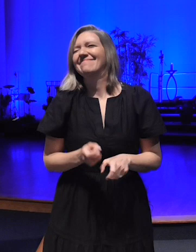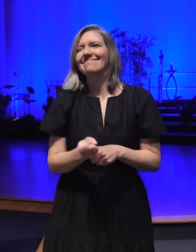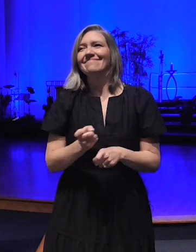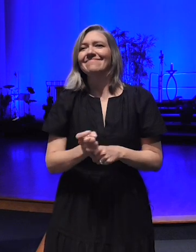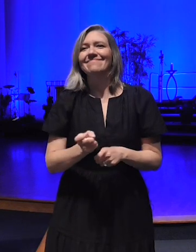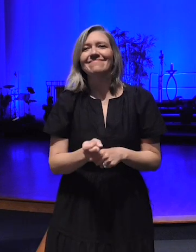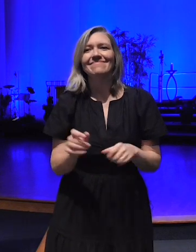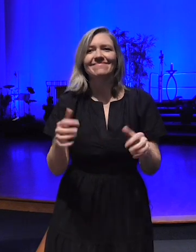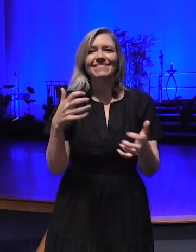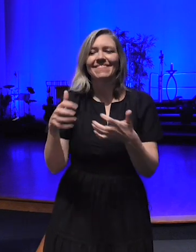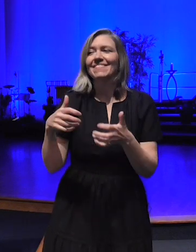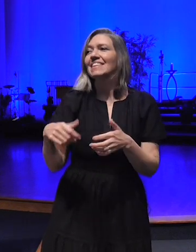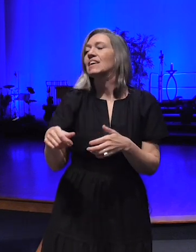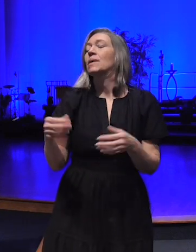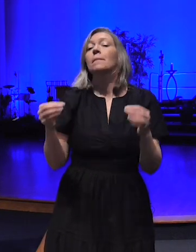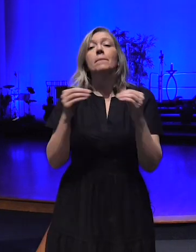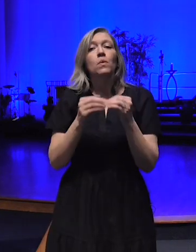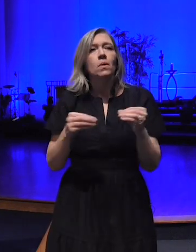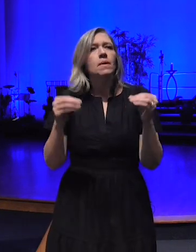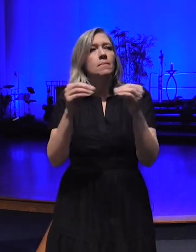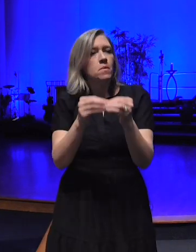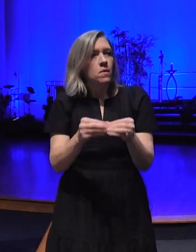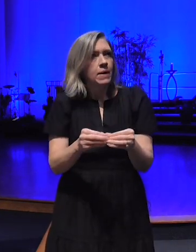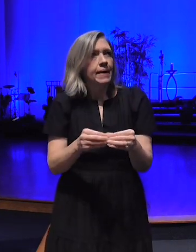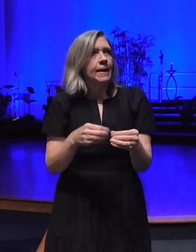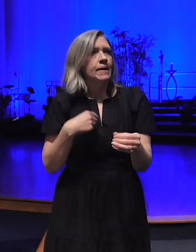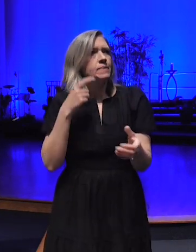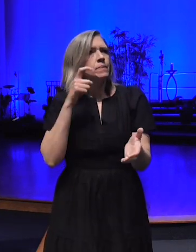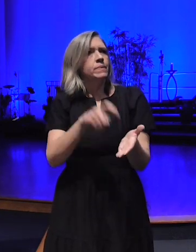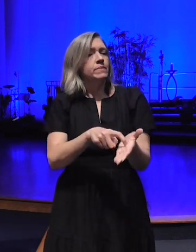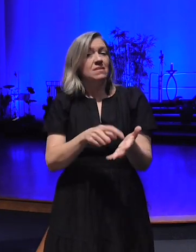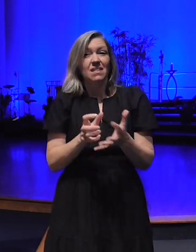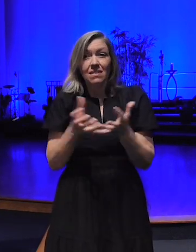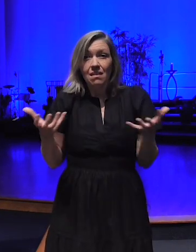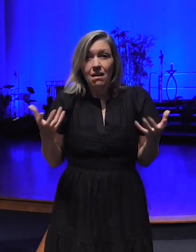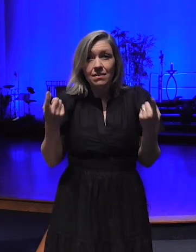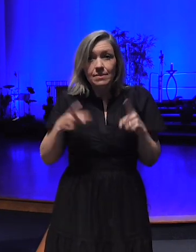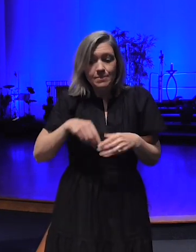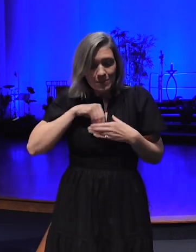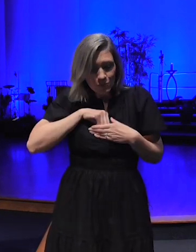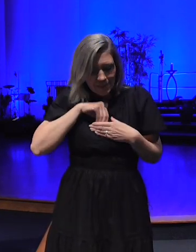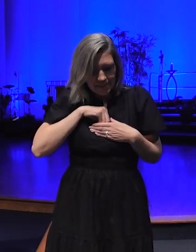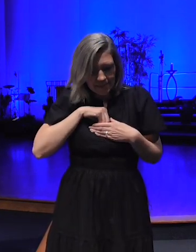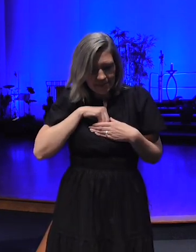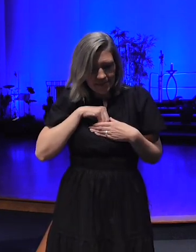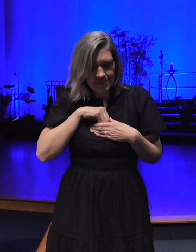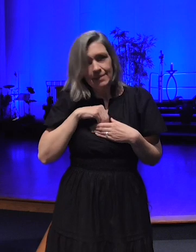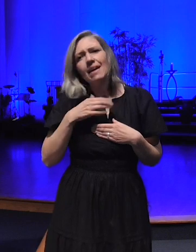hay más cosas sucediendo dentro de mí y tengo mi propio pequeño Ministerio, Roger Teal Ministries